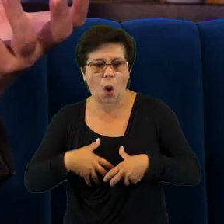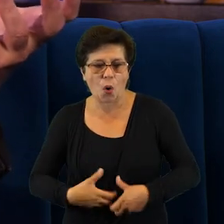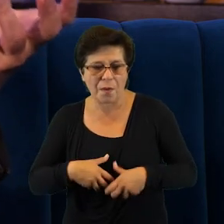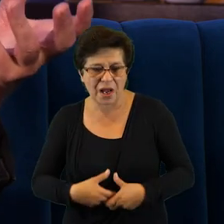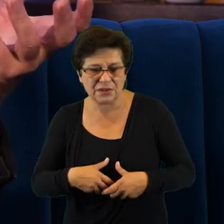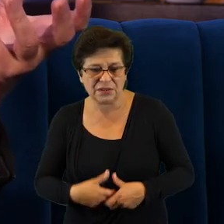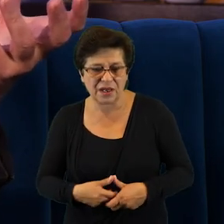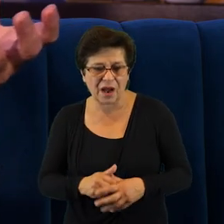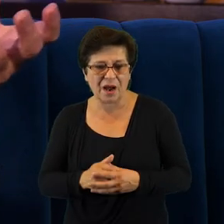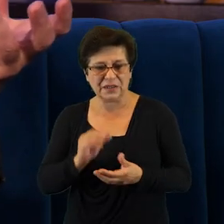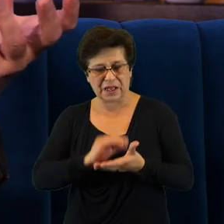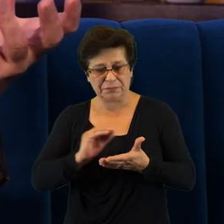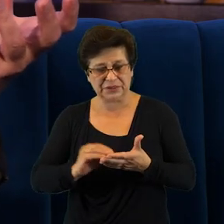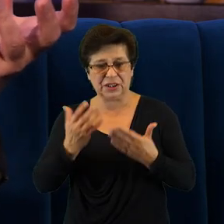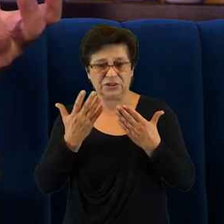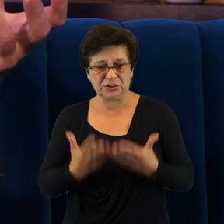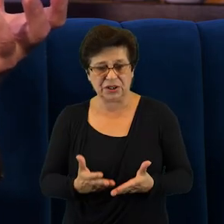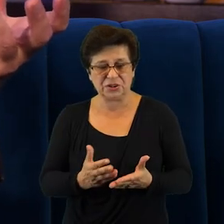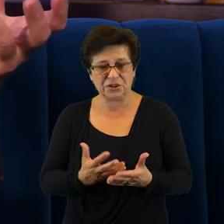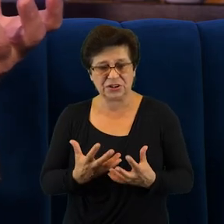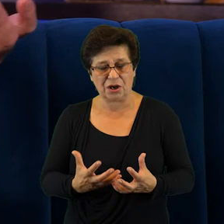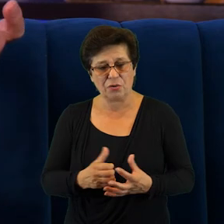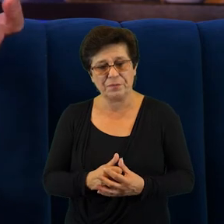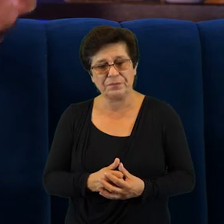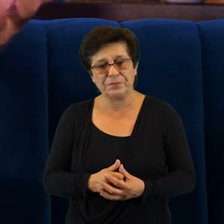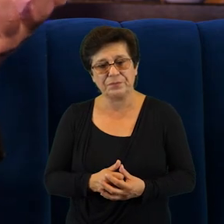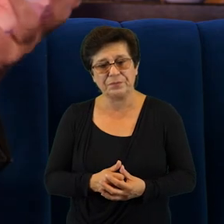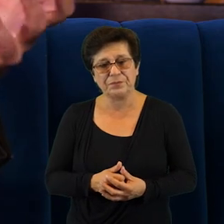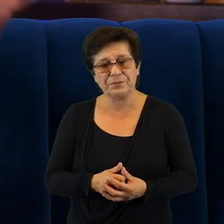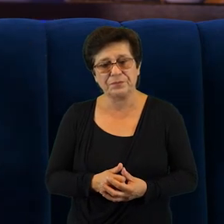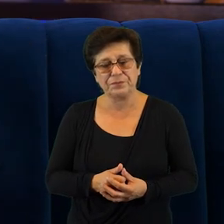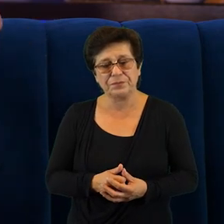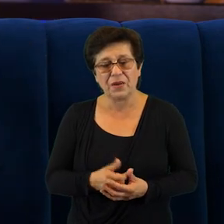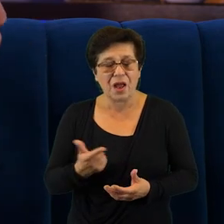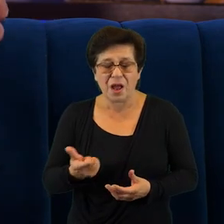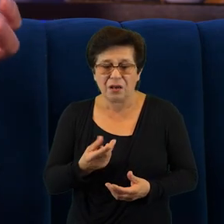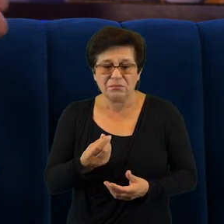To rzadko się zdarza, żeby ktoś przełożył całą "Boską Komedię", ale jego nie było stać na wydanie całości.